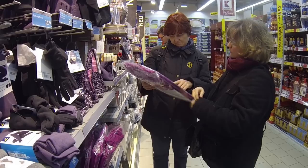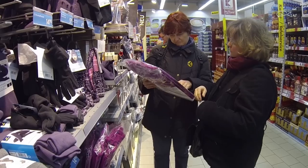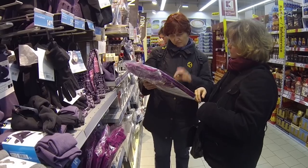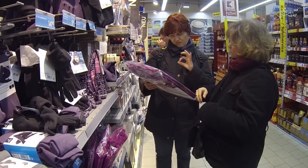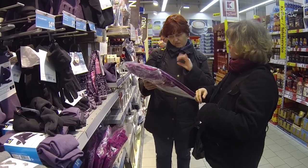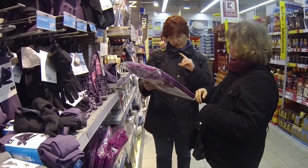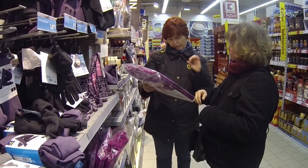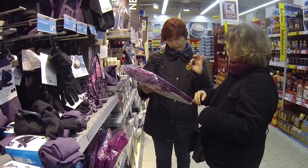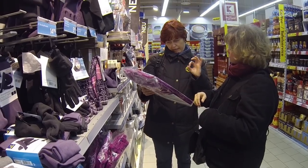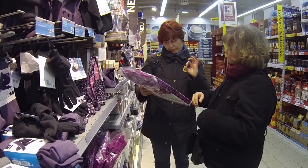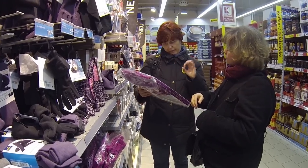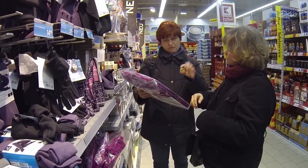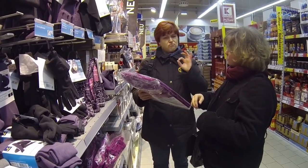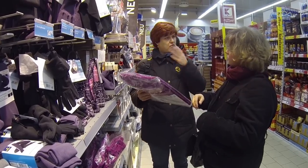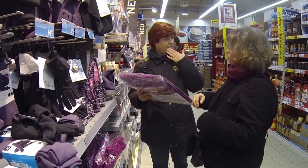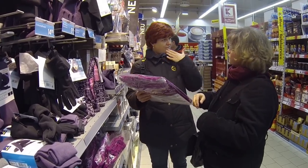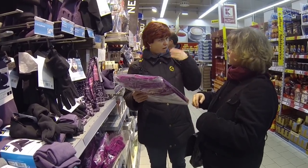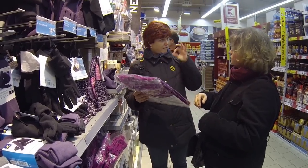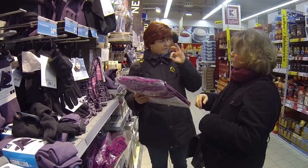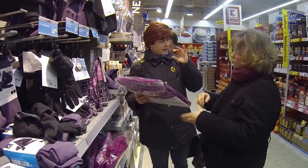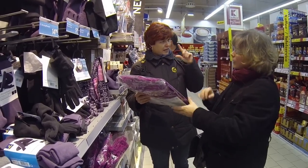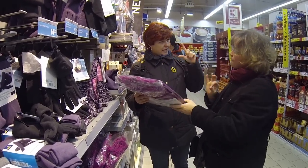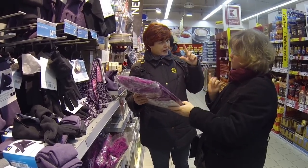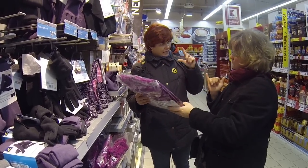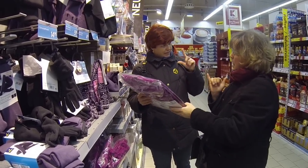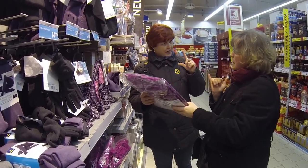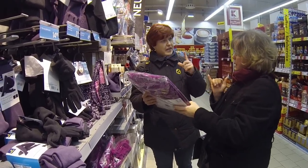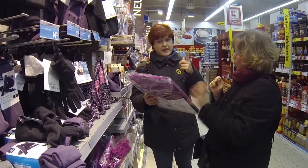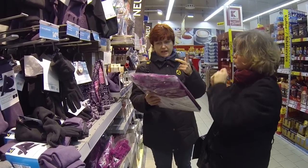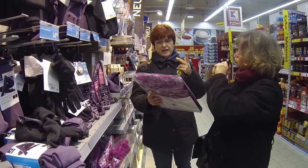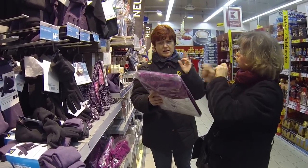Gut, Fleece, das ist gut? Und die Farbe? Ist es warm? Fleece?